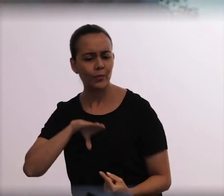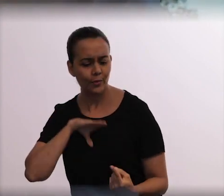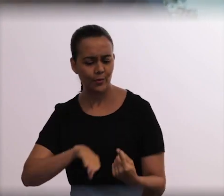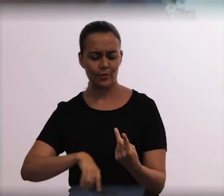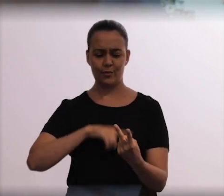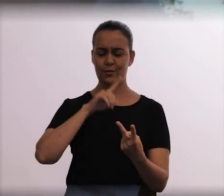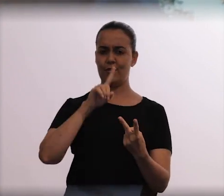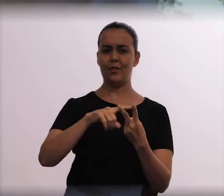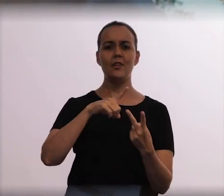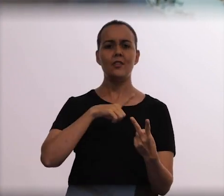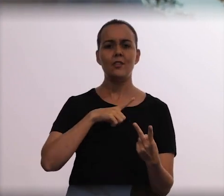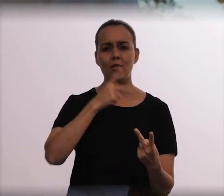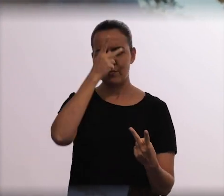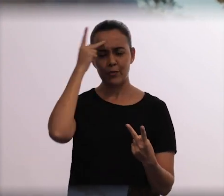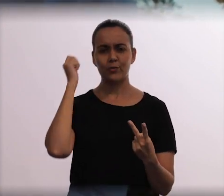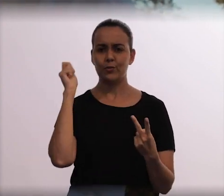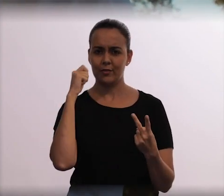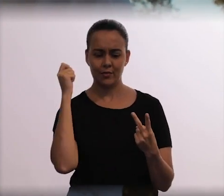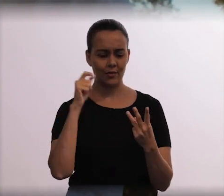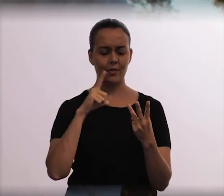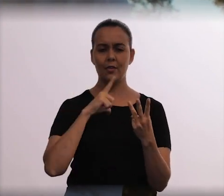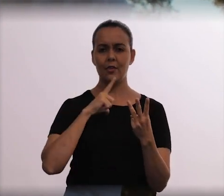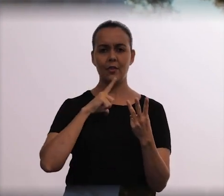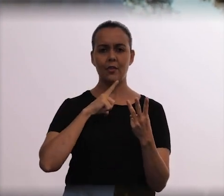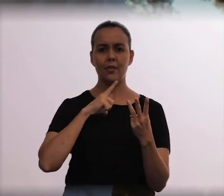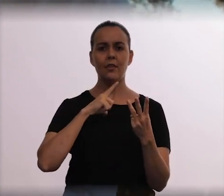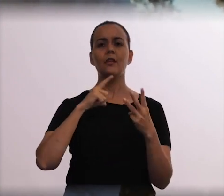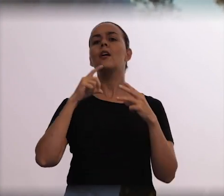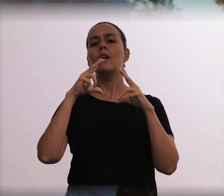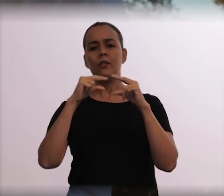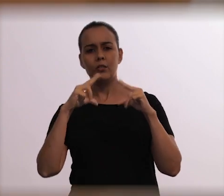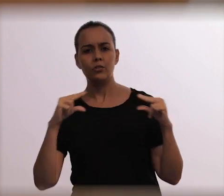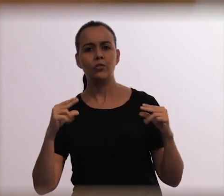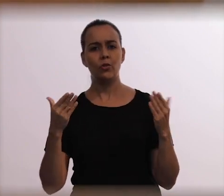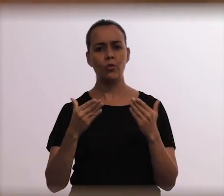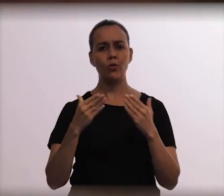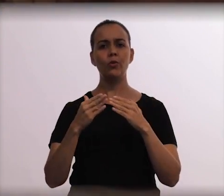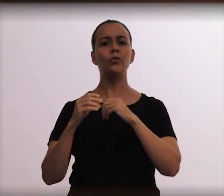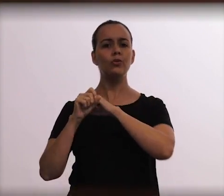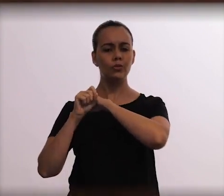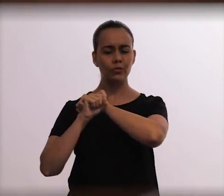tinha argentino, hoje tem senegalês, tem nigeriano.